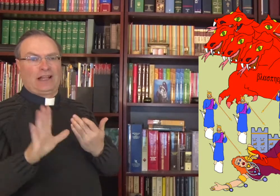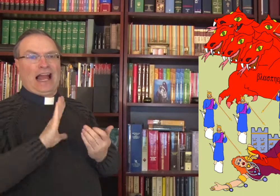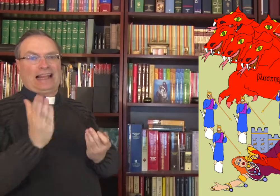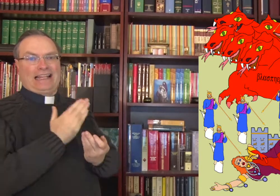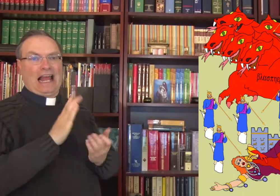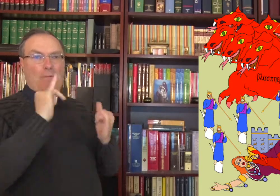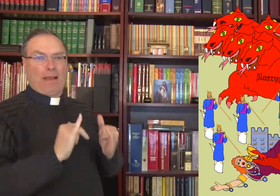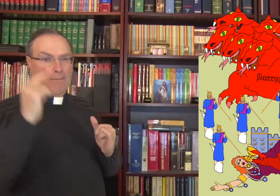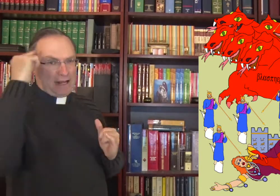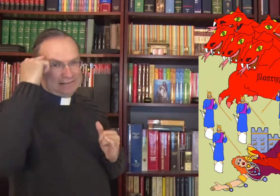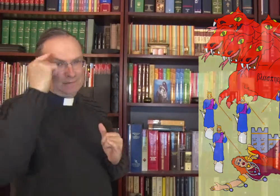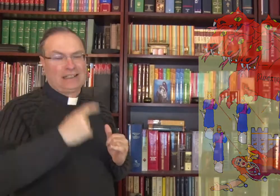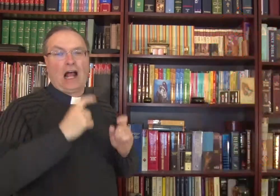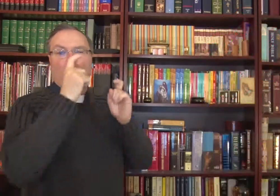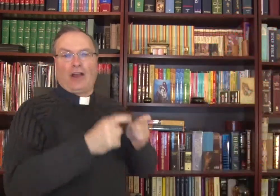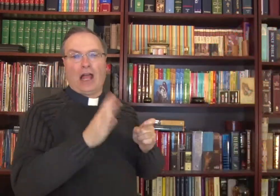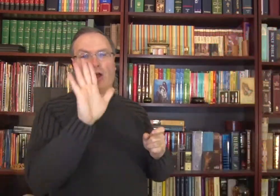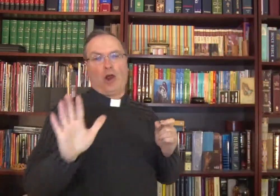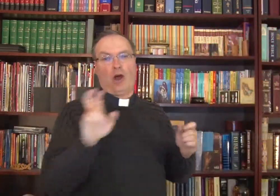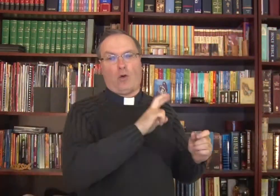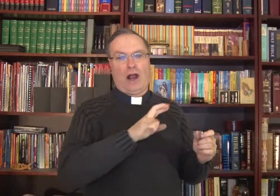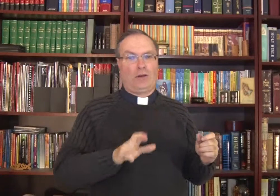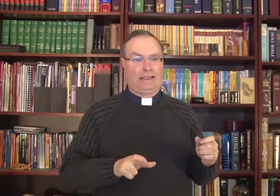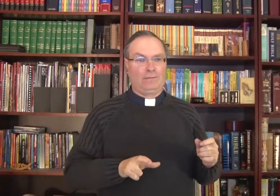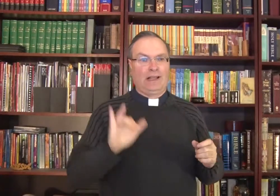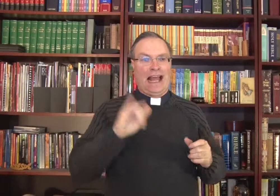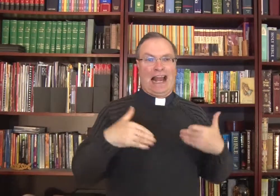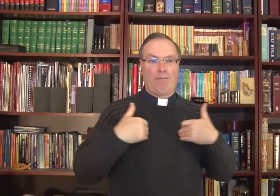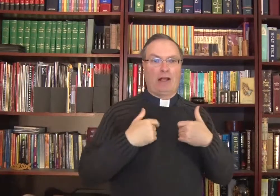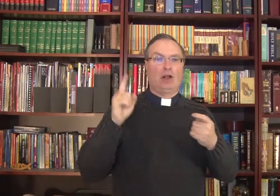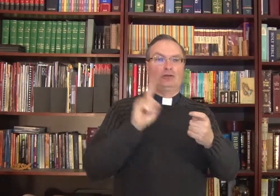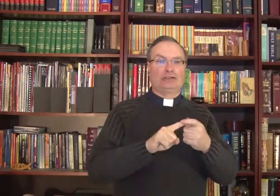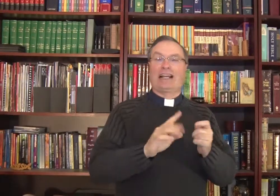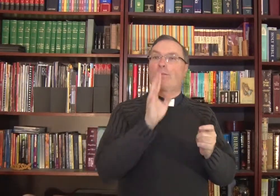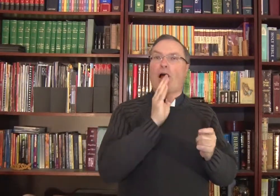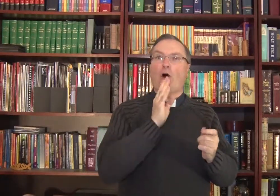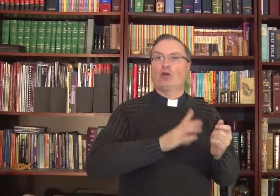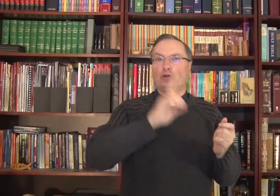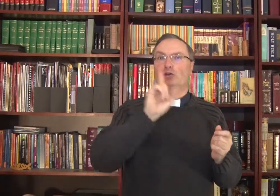en ayant la même pensée et en donnant leur royauté à la bête jusqu'à ce que les paroles de Dieu